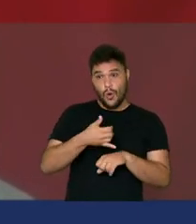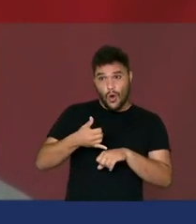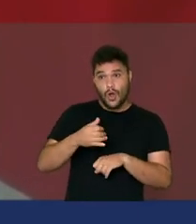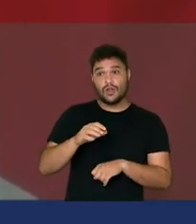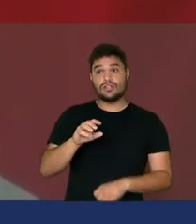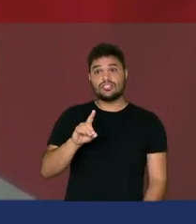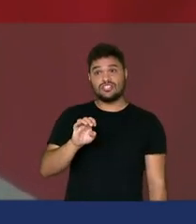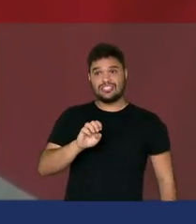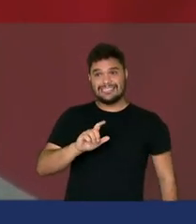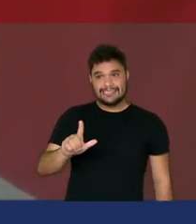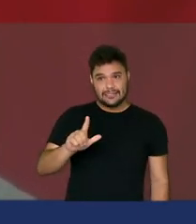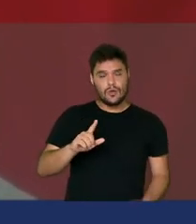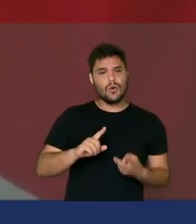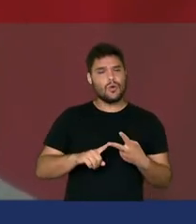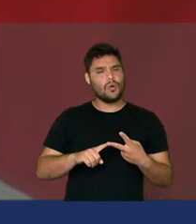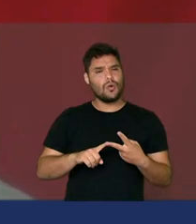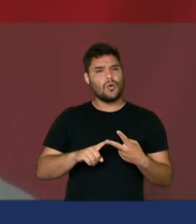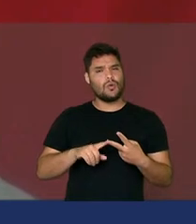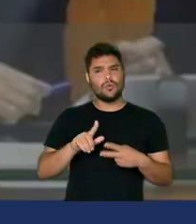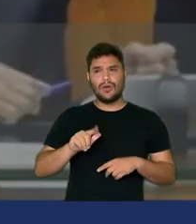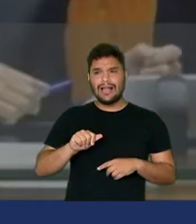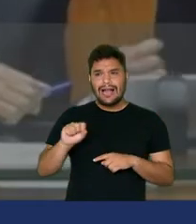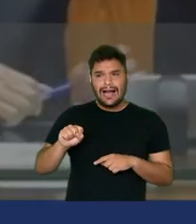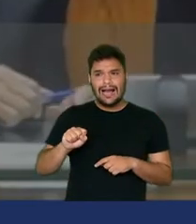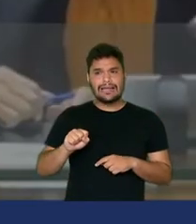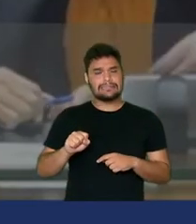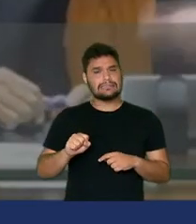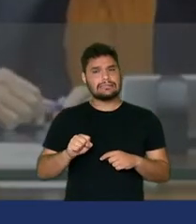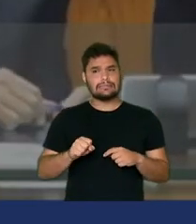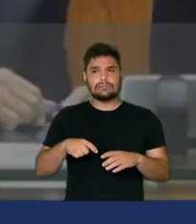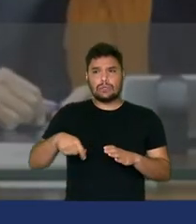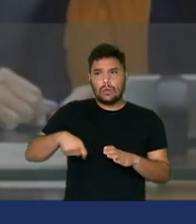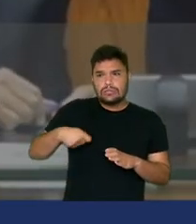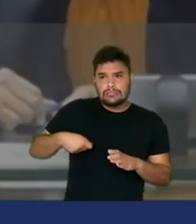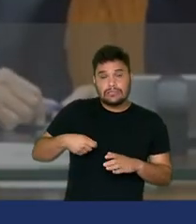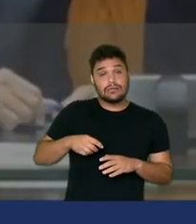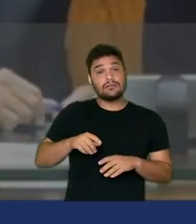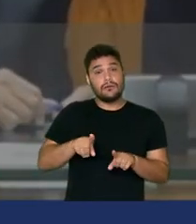DOS COMBUSTÍVEIS, DO ÓLEO DIESEL, ENFIM, DO GÁS DE COZINHA, DO PRÓPRIO ETANOL